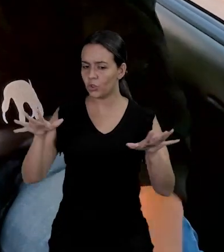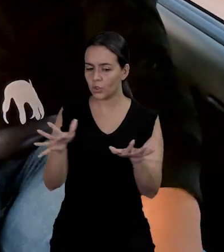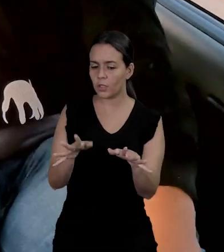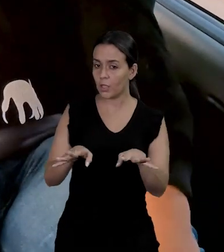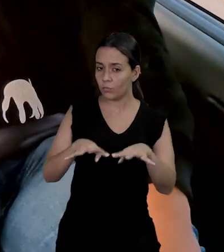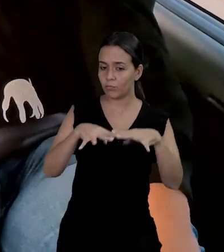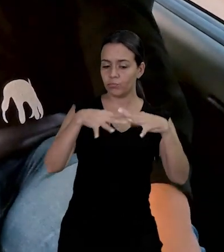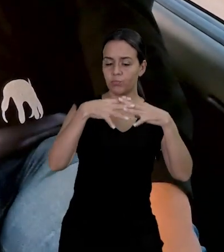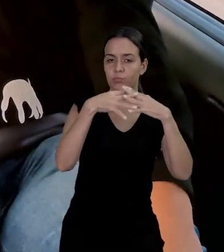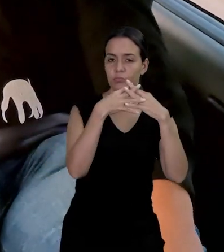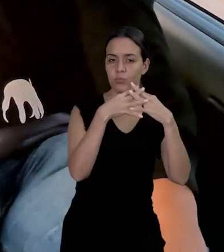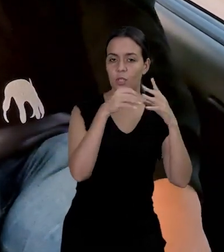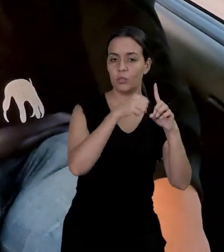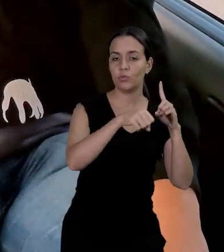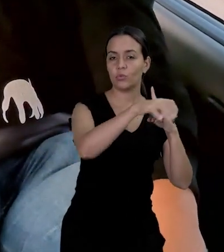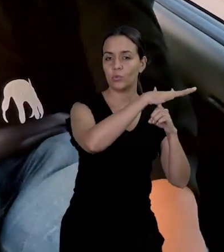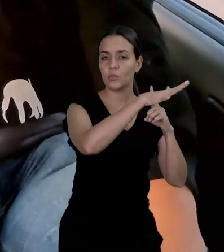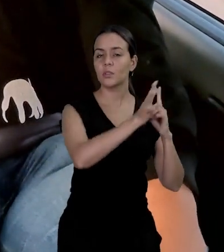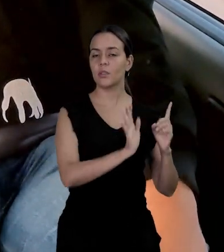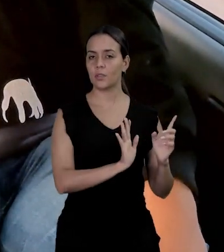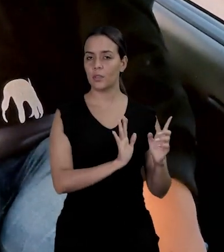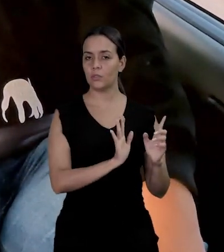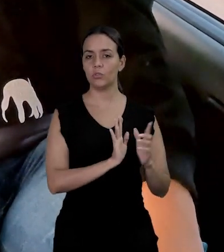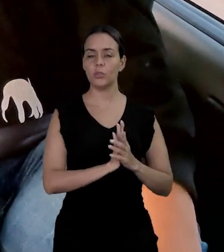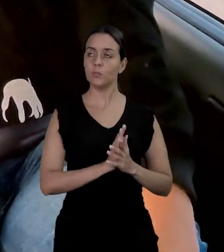Olha eu, por incrível que pareça, eu tenho tido